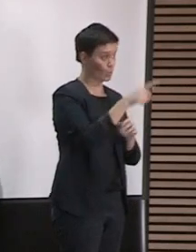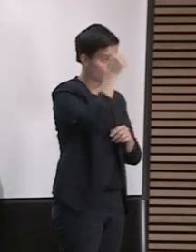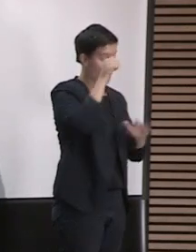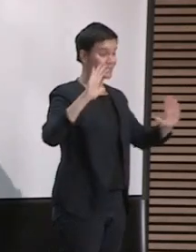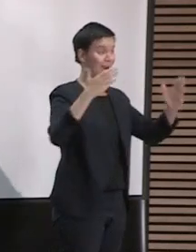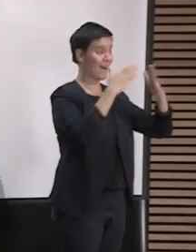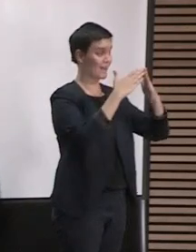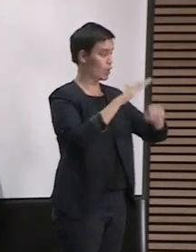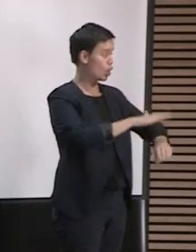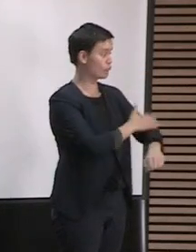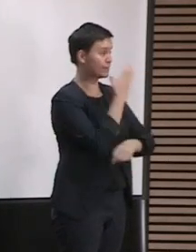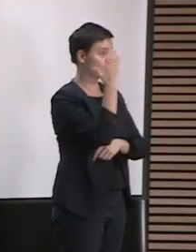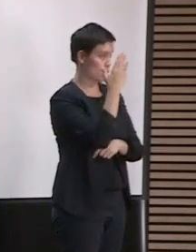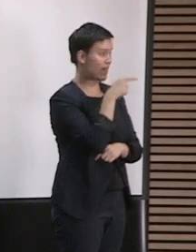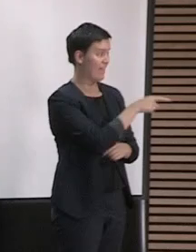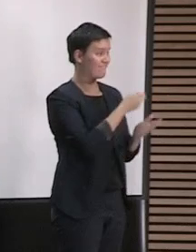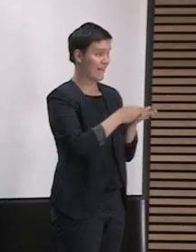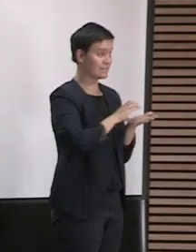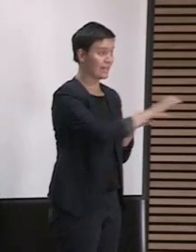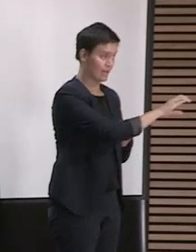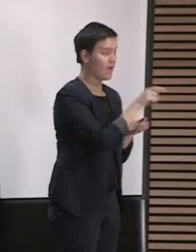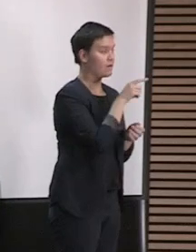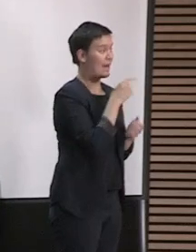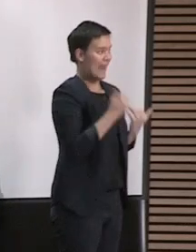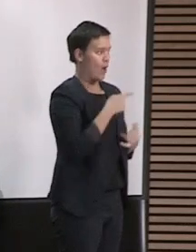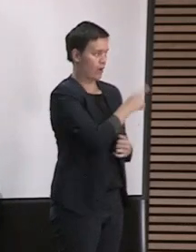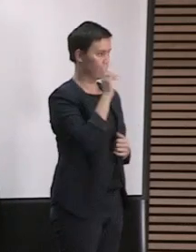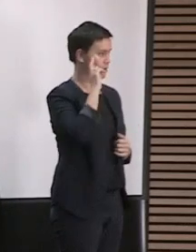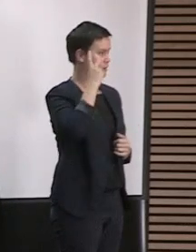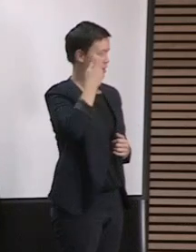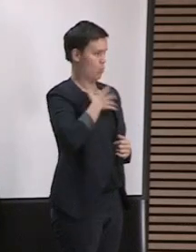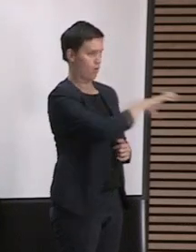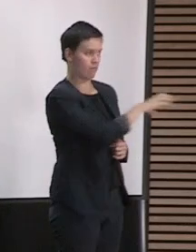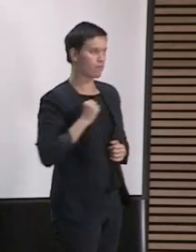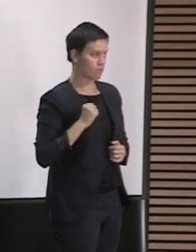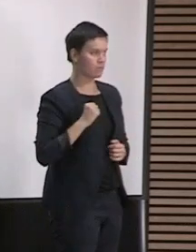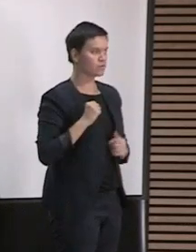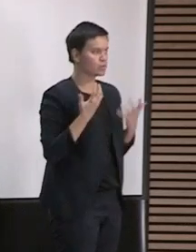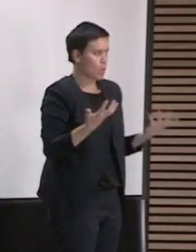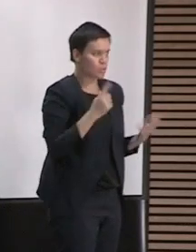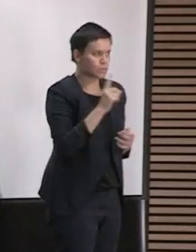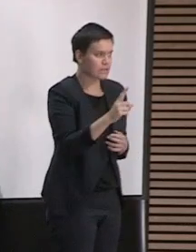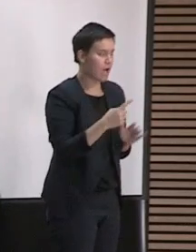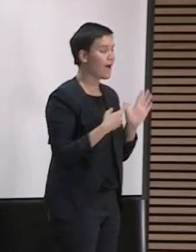taea te whakakii ki runga ake i te wa e tika ana. Kei te hiahia a James